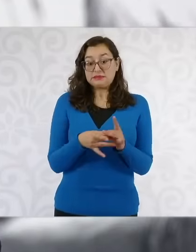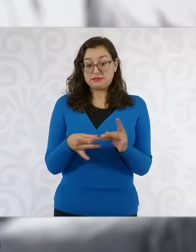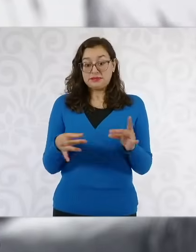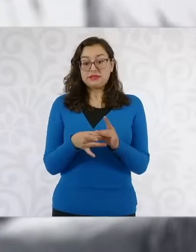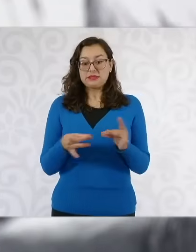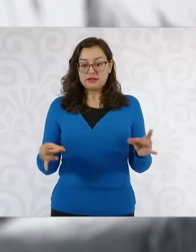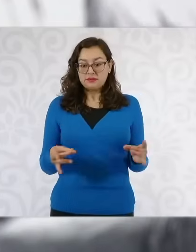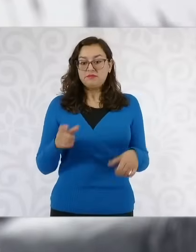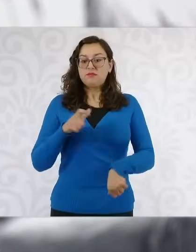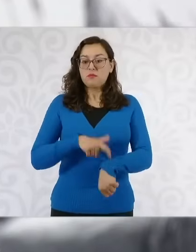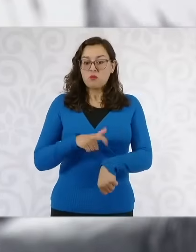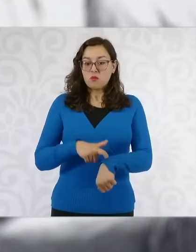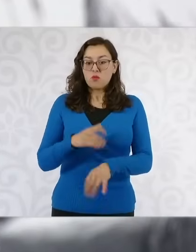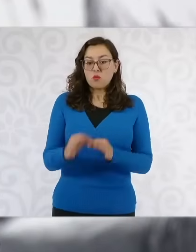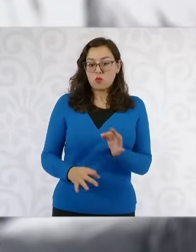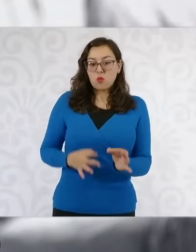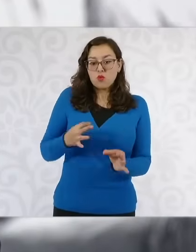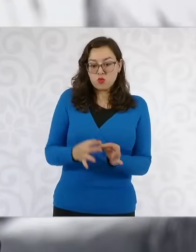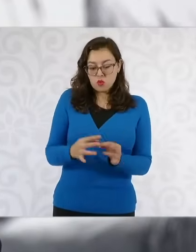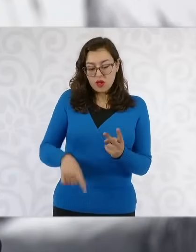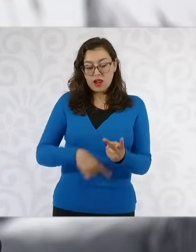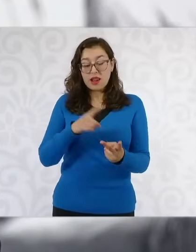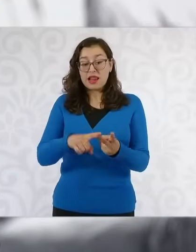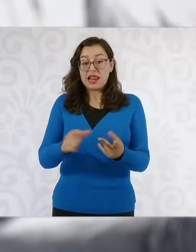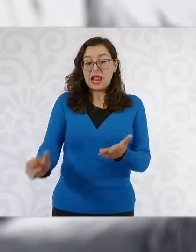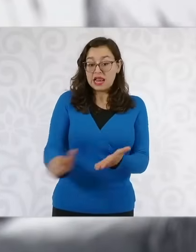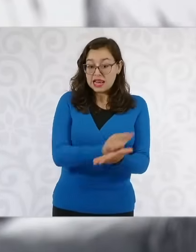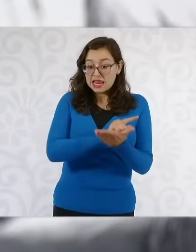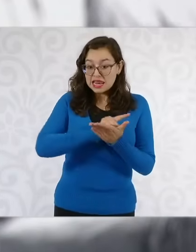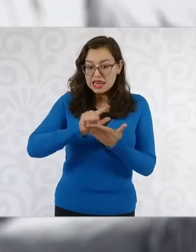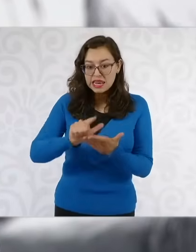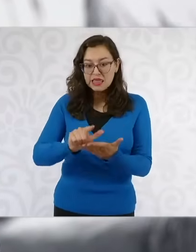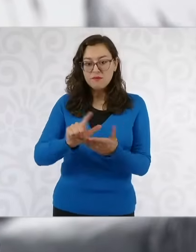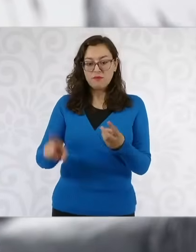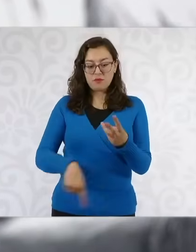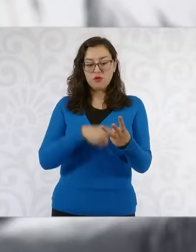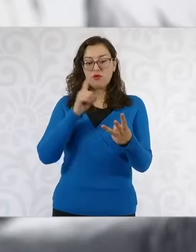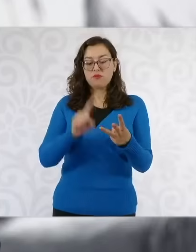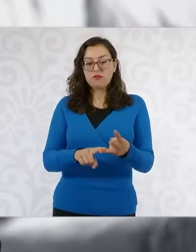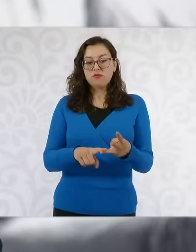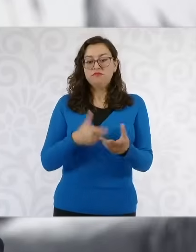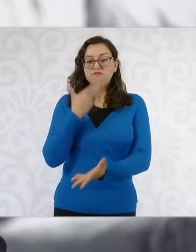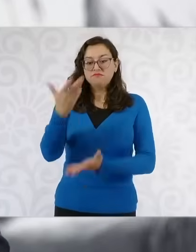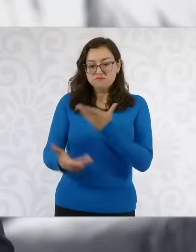puntualidad la limpieza de nuestros equipos pero lo más importante la calidad en el servicio que